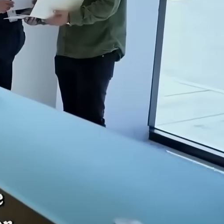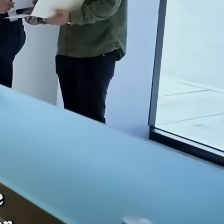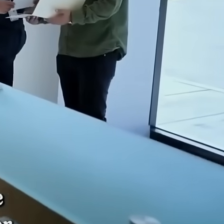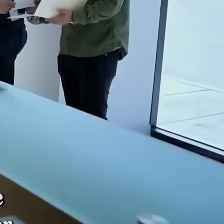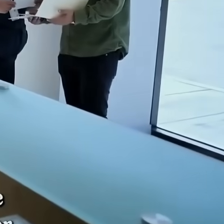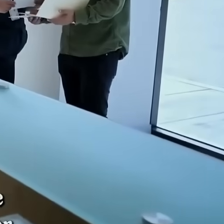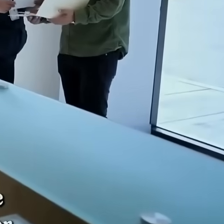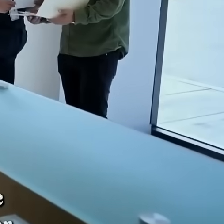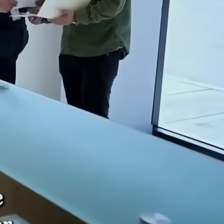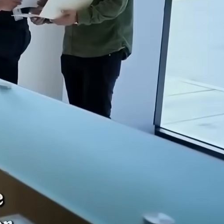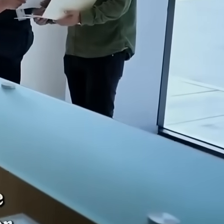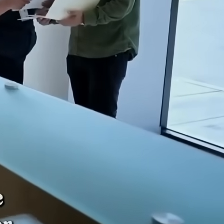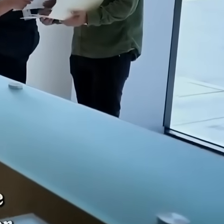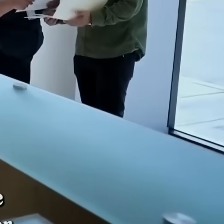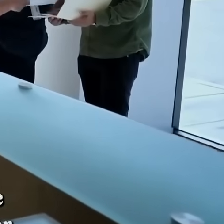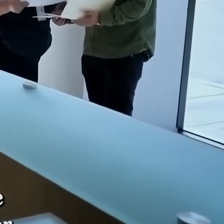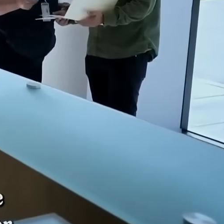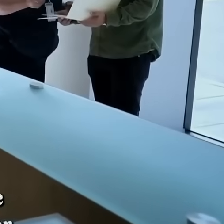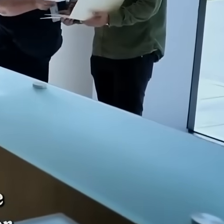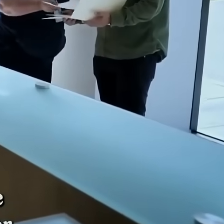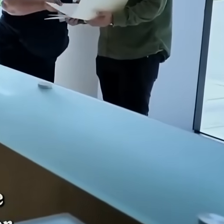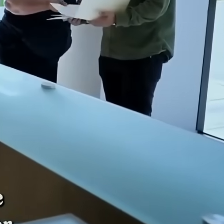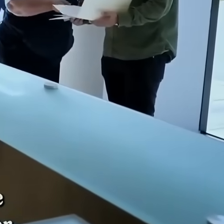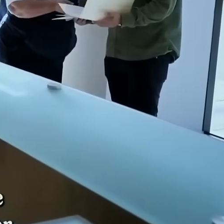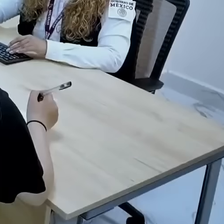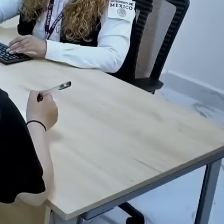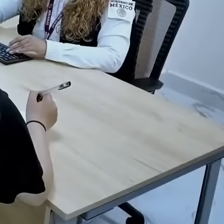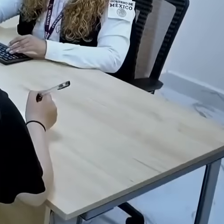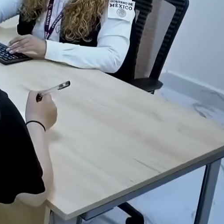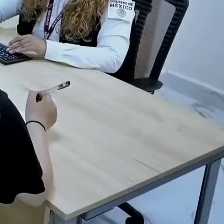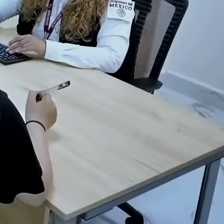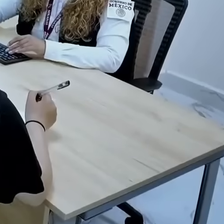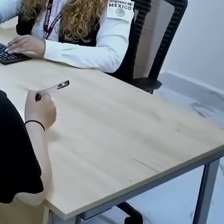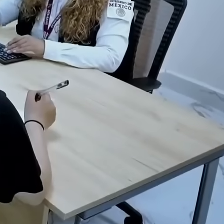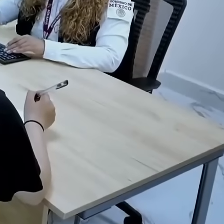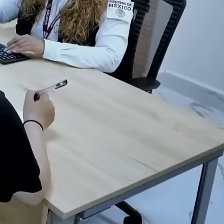el cumplimiento de las normas jurídicas de comercio exterior. También facilitará el cobro de